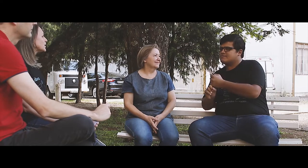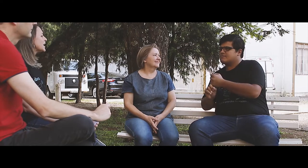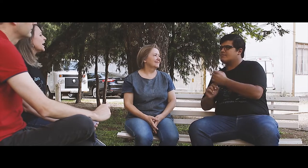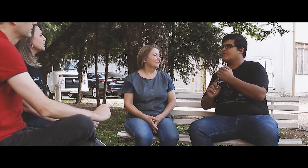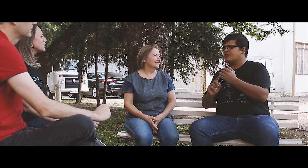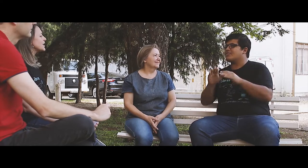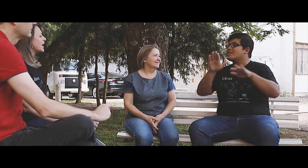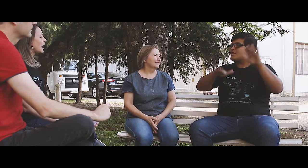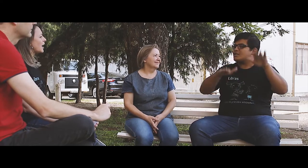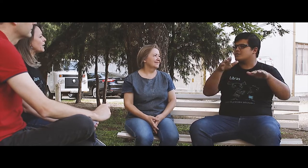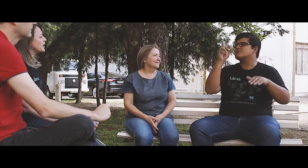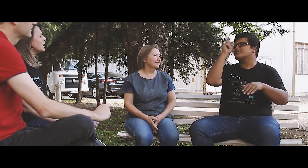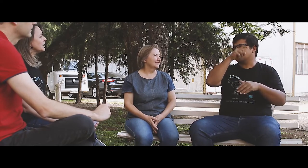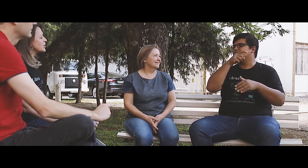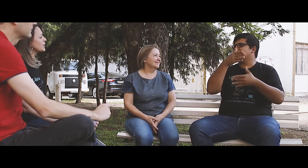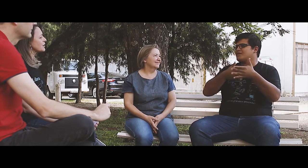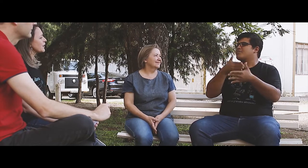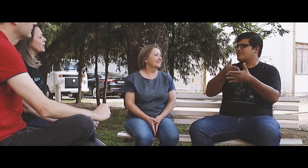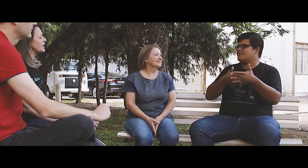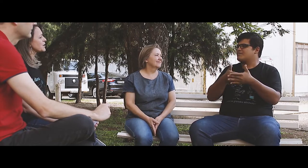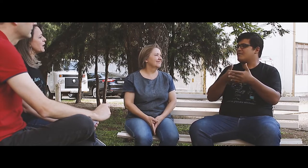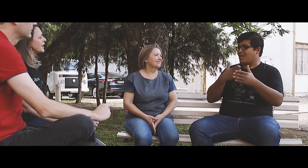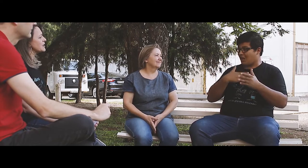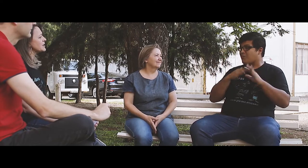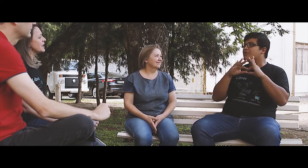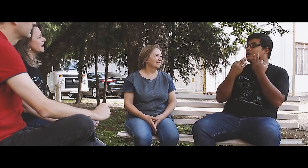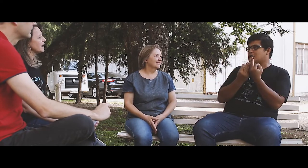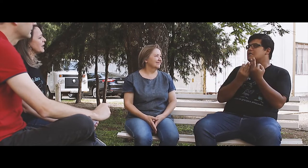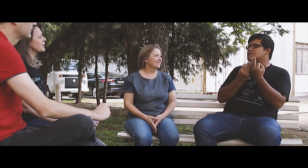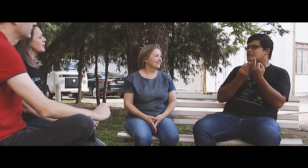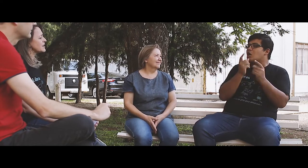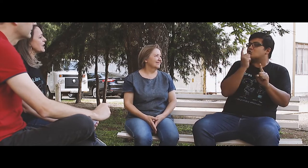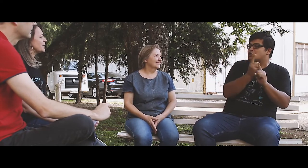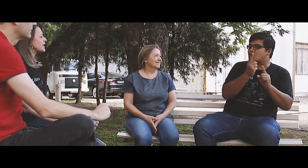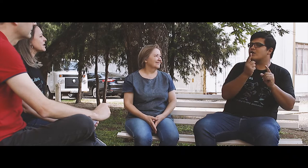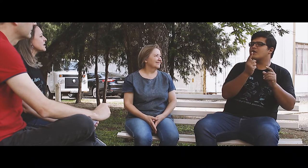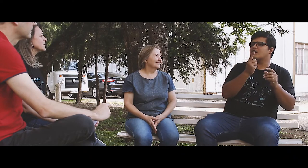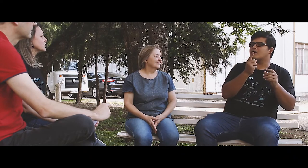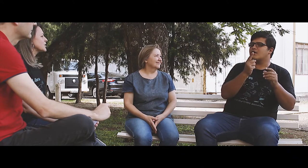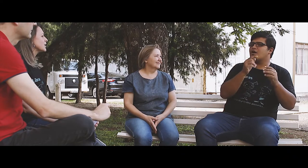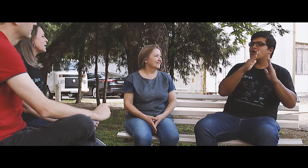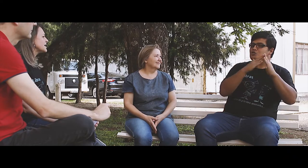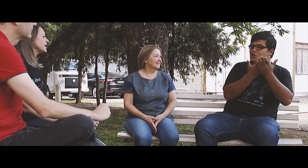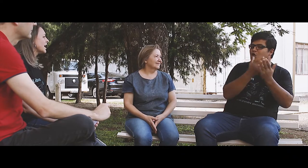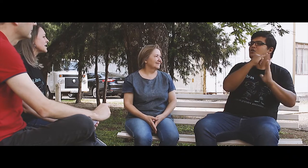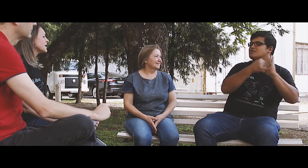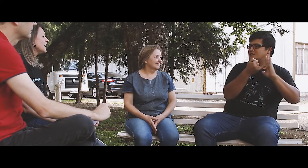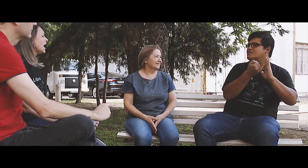que acaba deixando as famílias mais é com essa limitação deixando mais em casa.